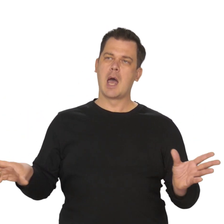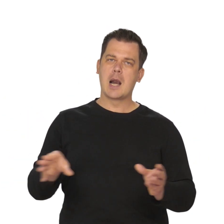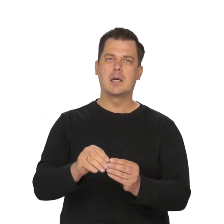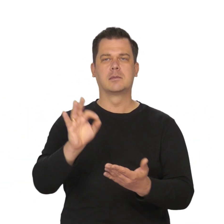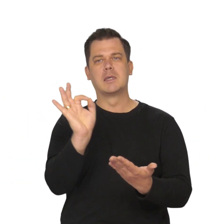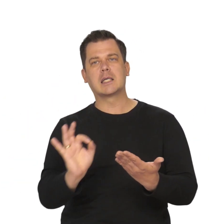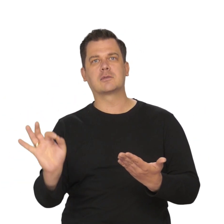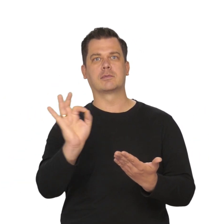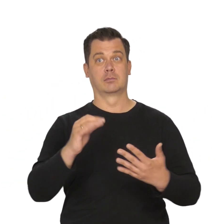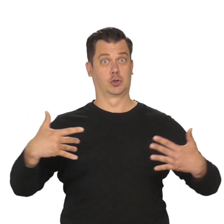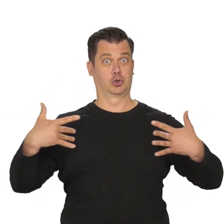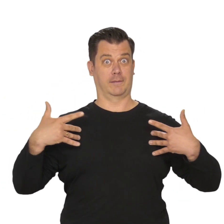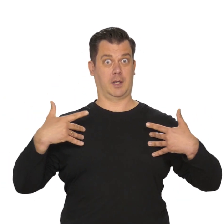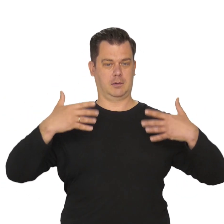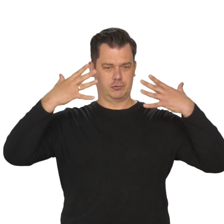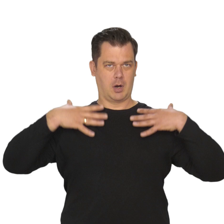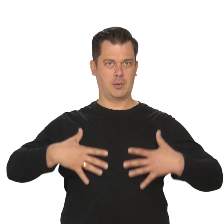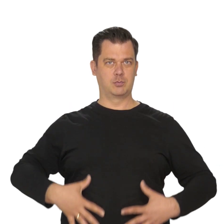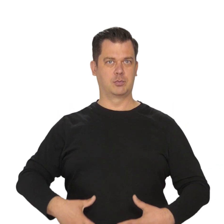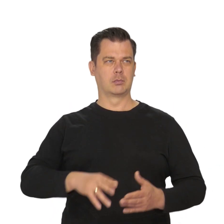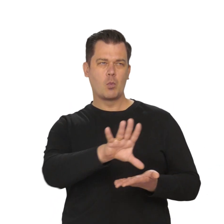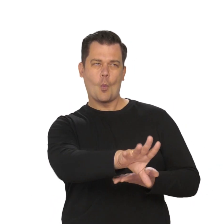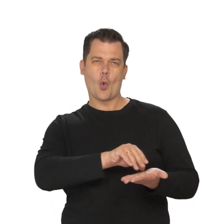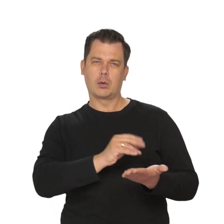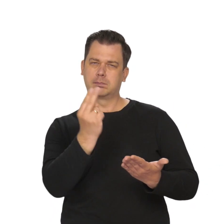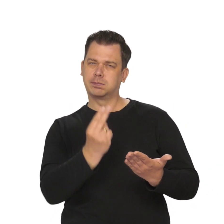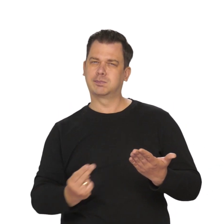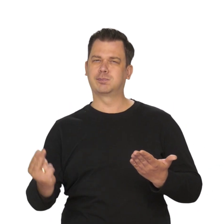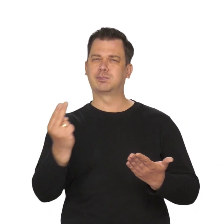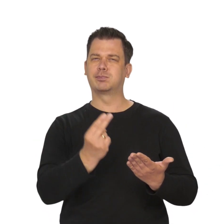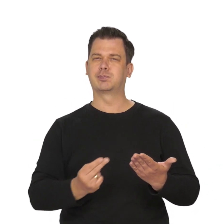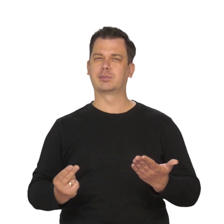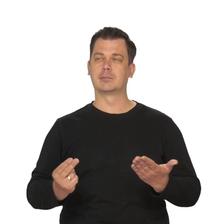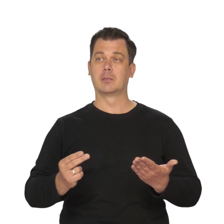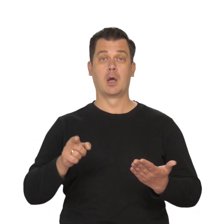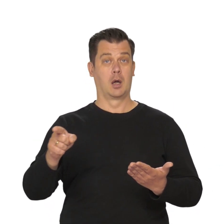w celu wspólnego rysowania z żywego modela.